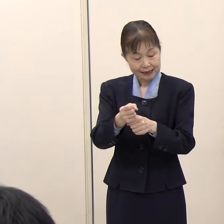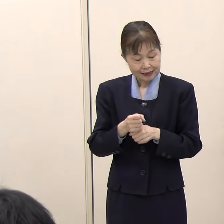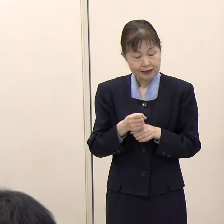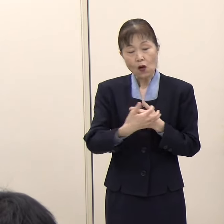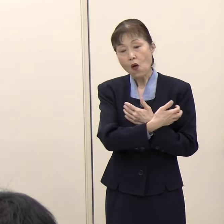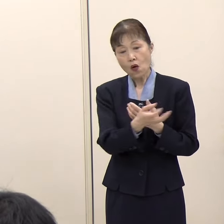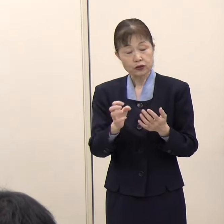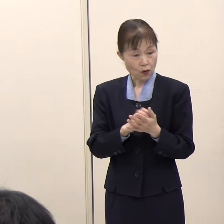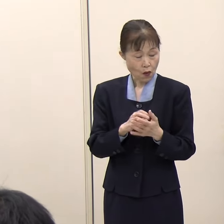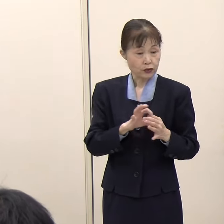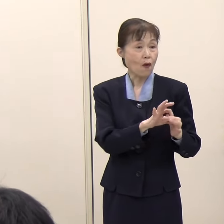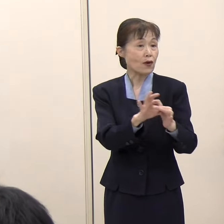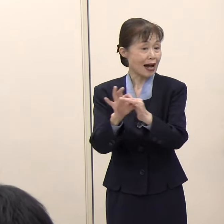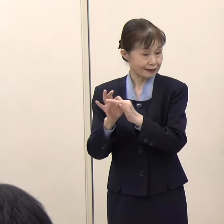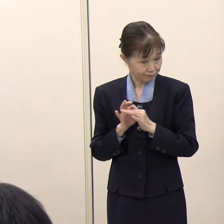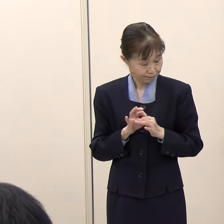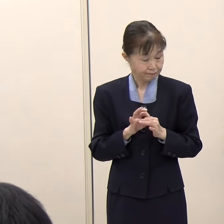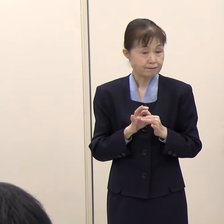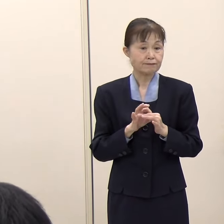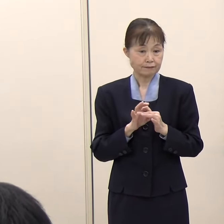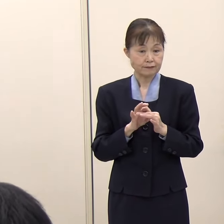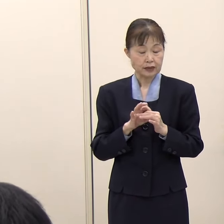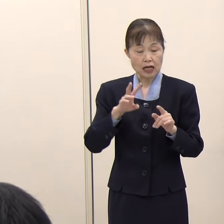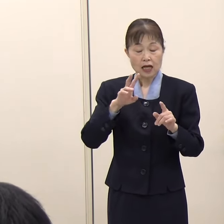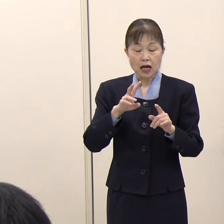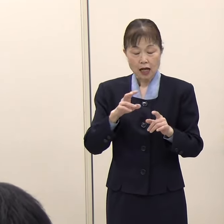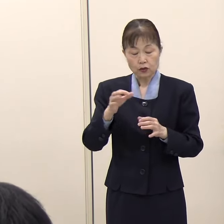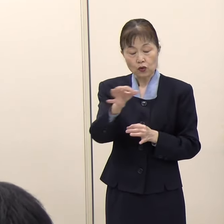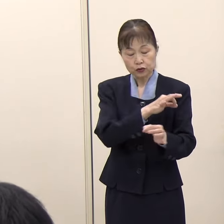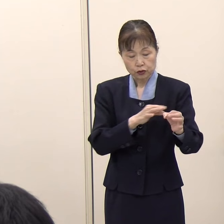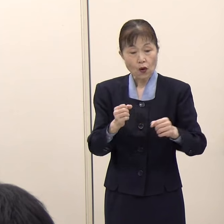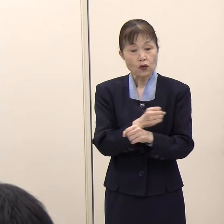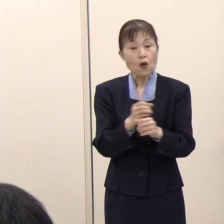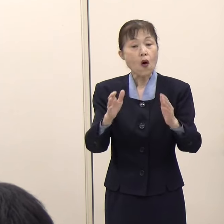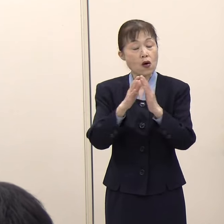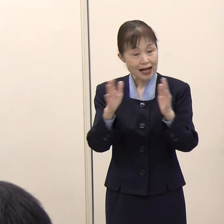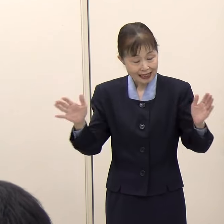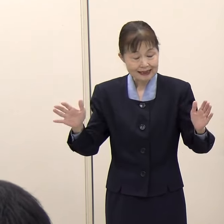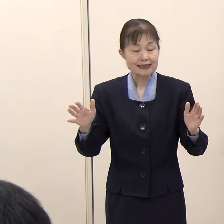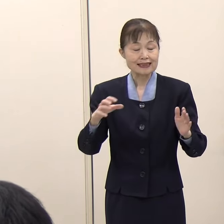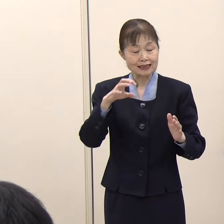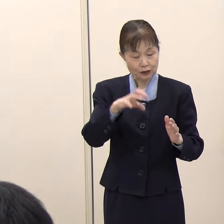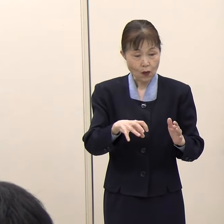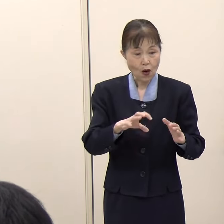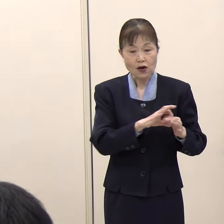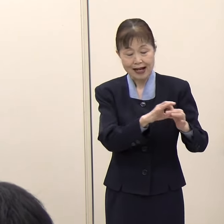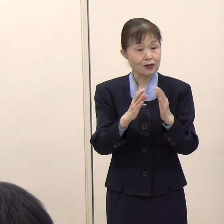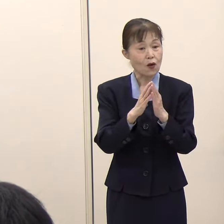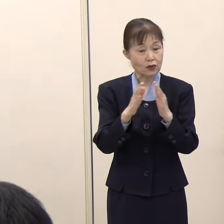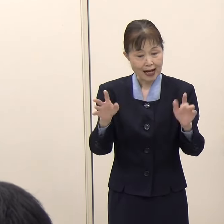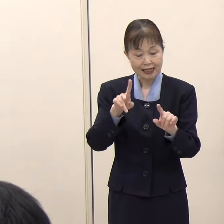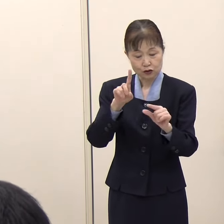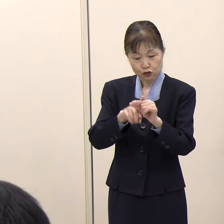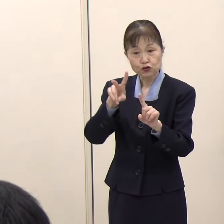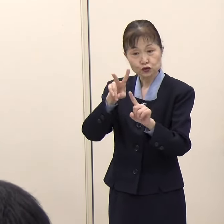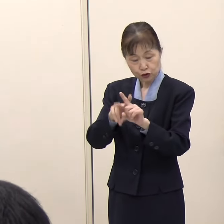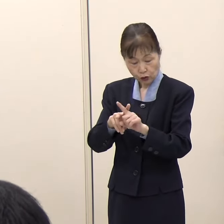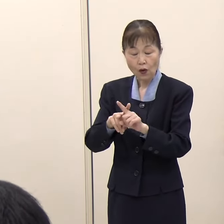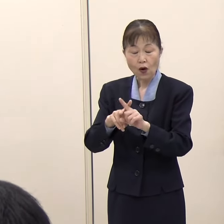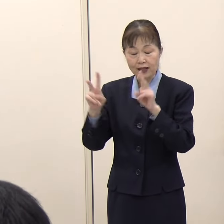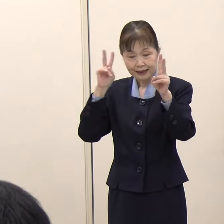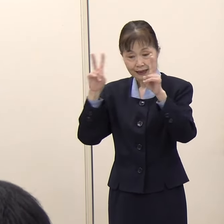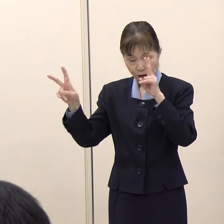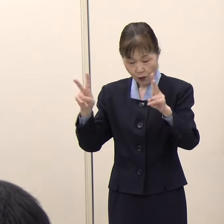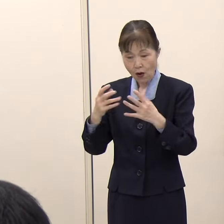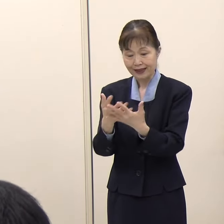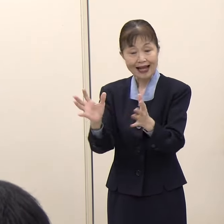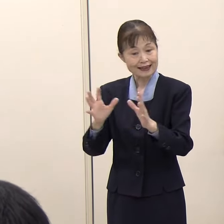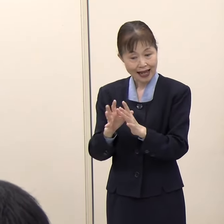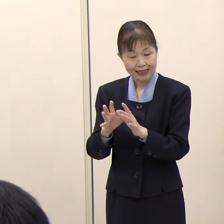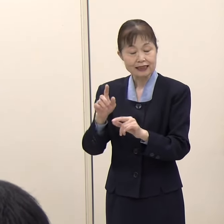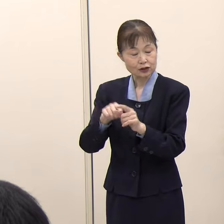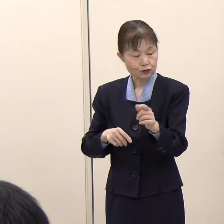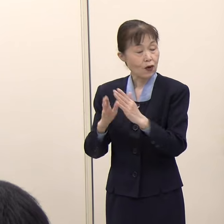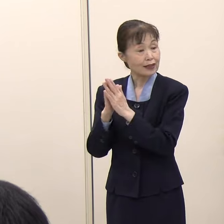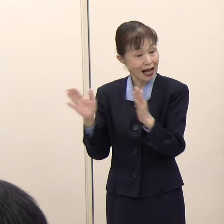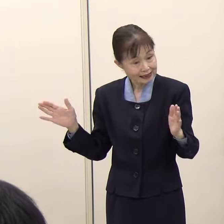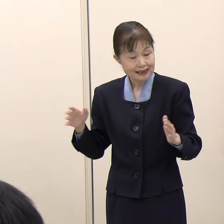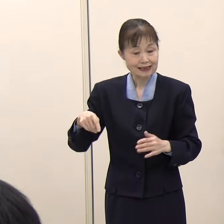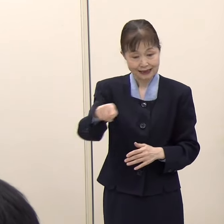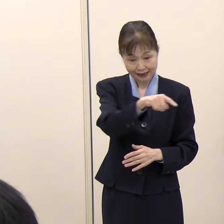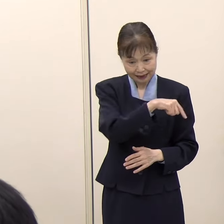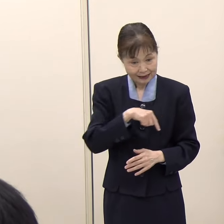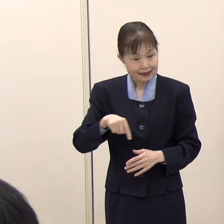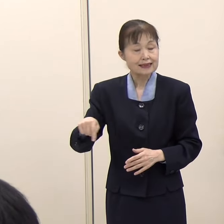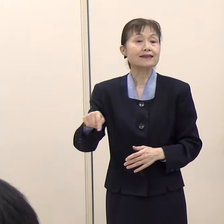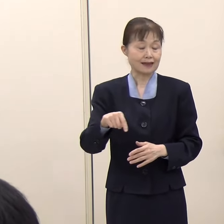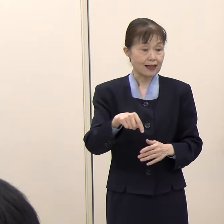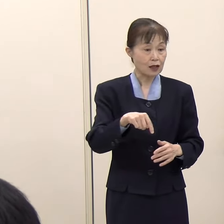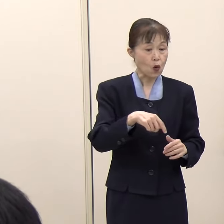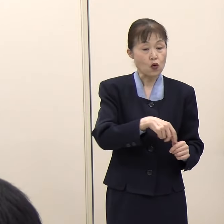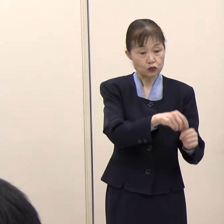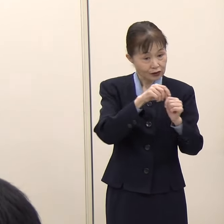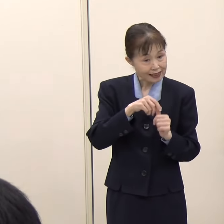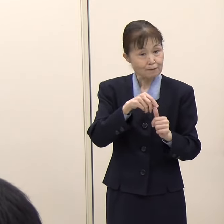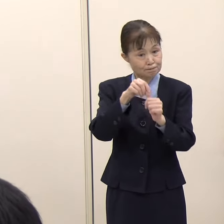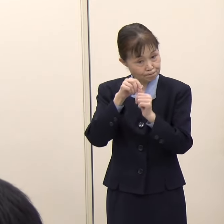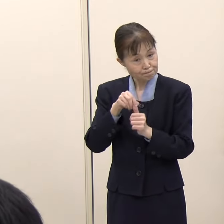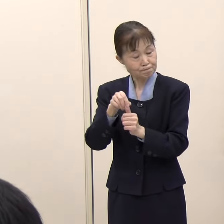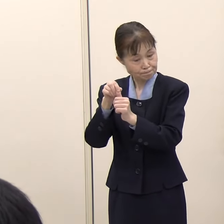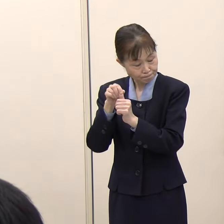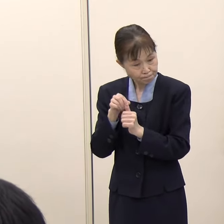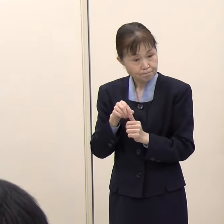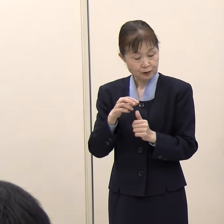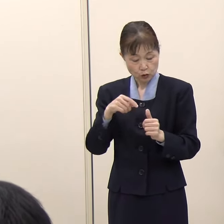県商工会連合会、県商工会議所連合会、県中小企業団体中央会、こういった商工団体の皆さまから募り、そして、その候補者について、